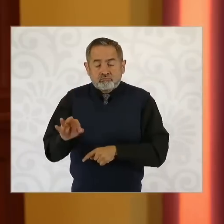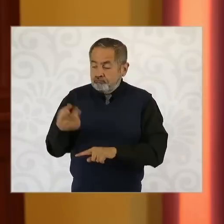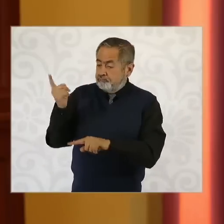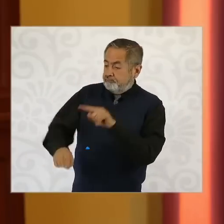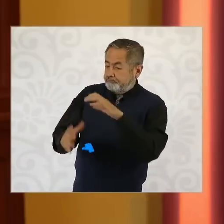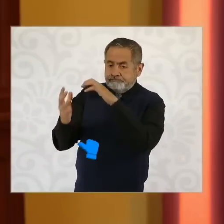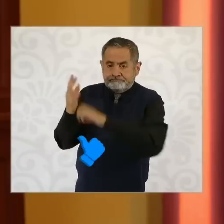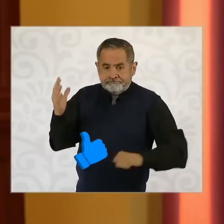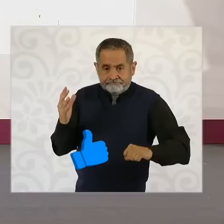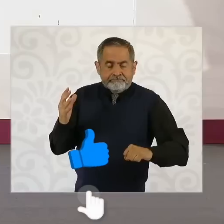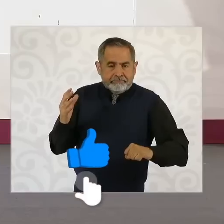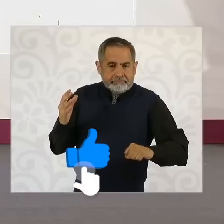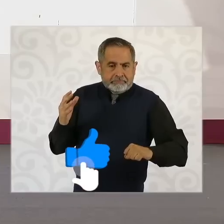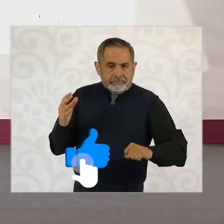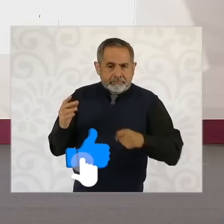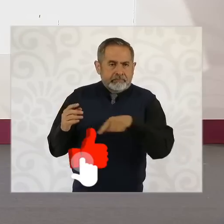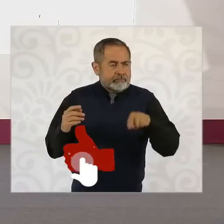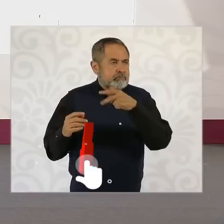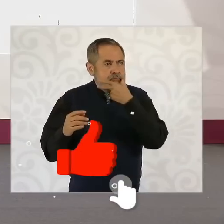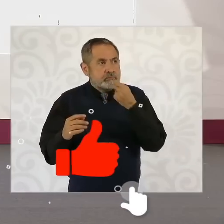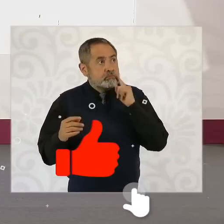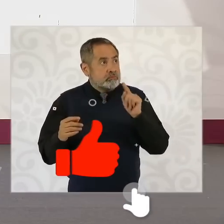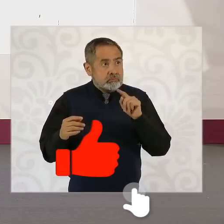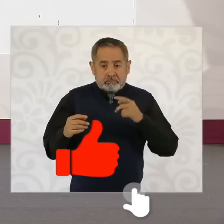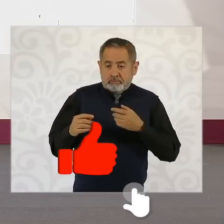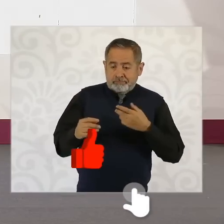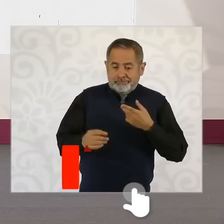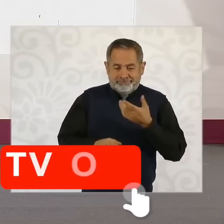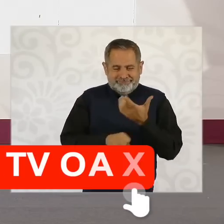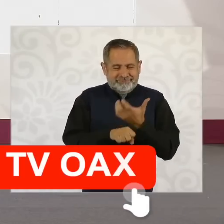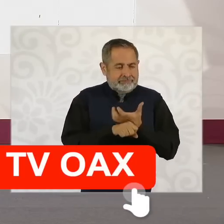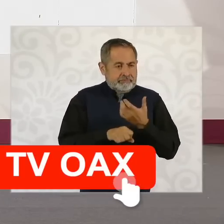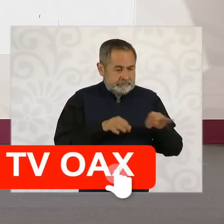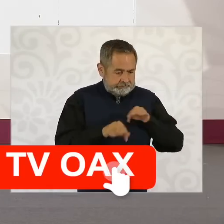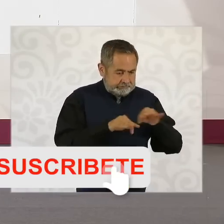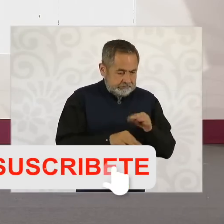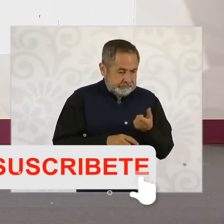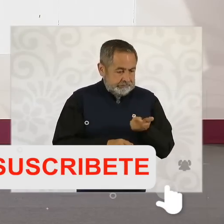de las remesas que envían las y los migrantes es relevante destacar que en Estados Unidos todos los